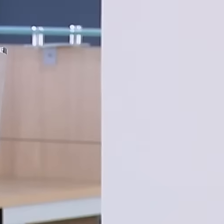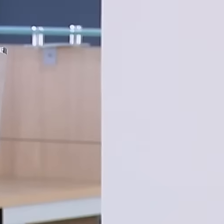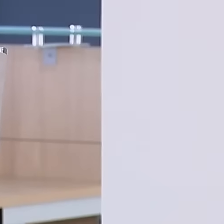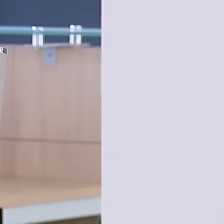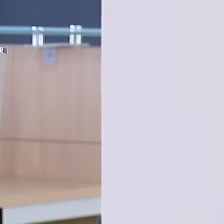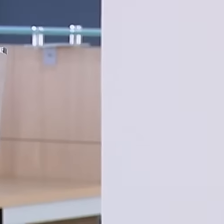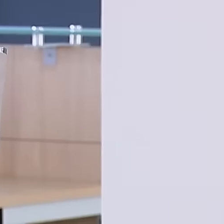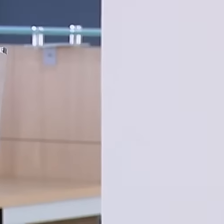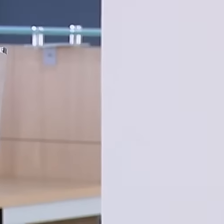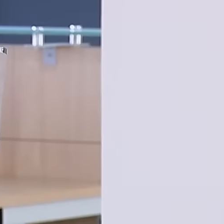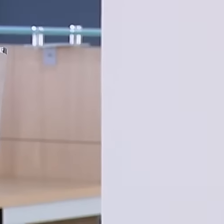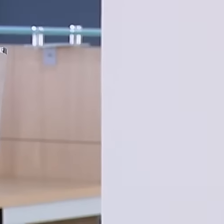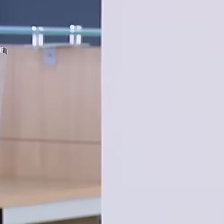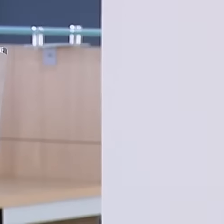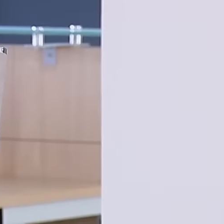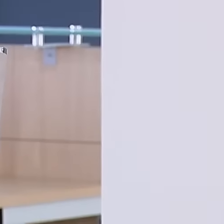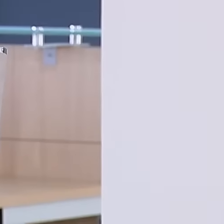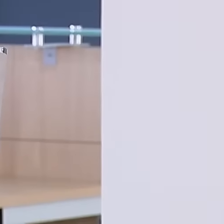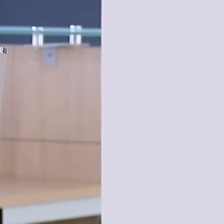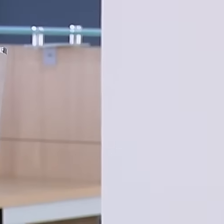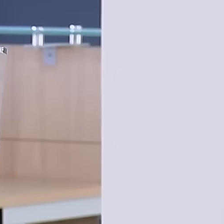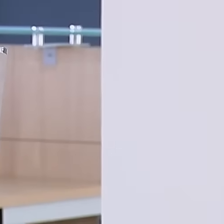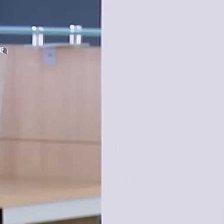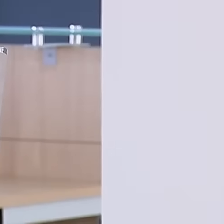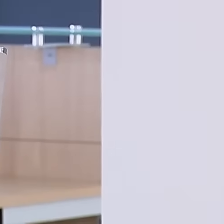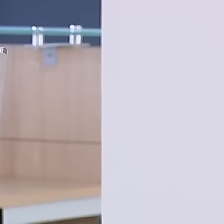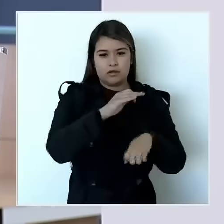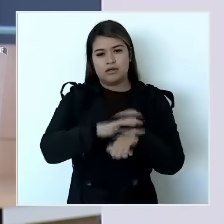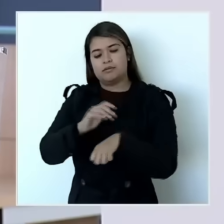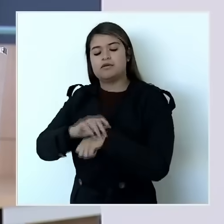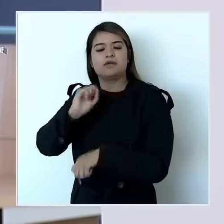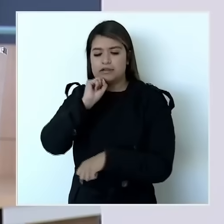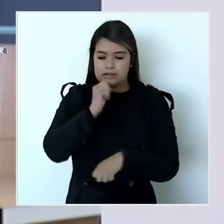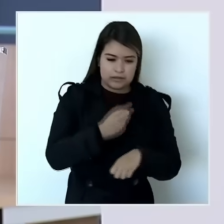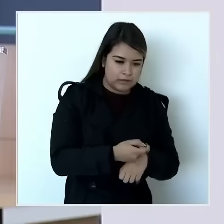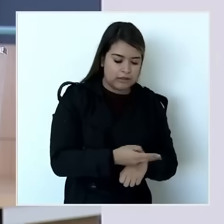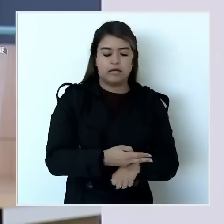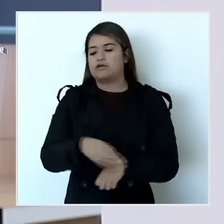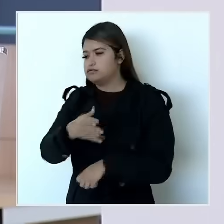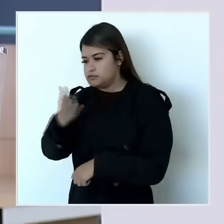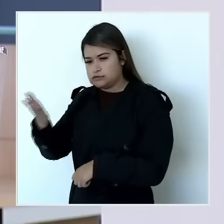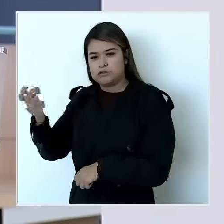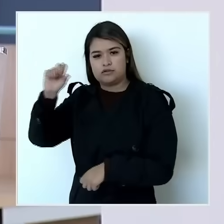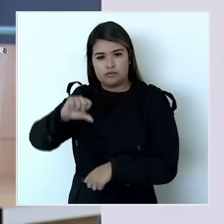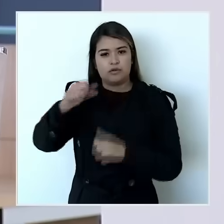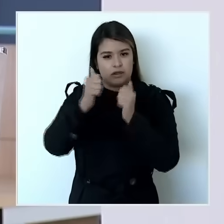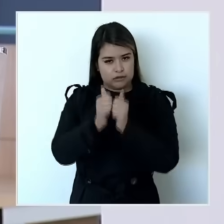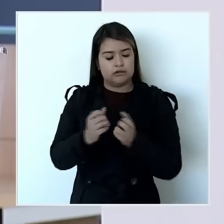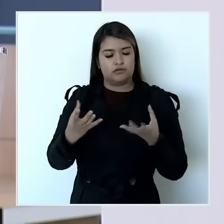Ricardo Trevilla Trejo, almirante secretario de Marina, Raimundo Pedro Morales Ángeles. Titular de